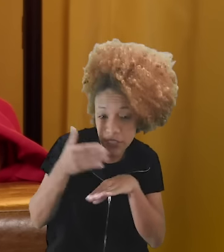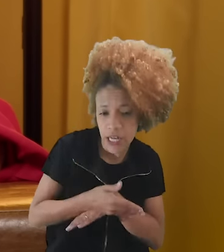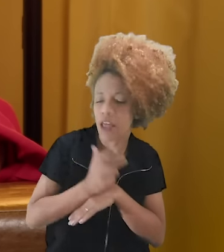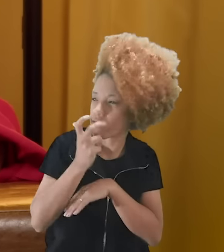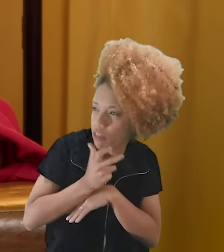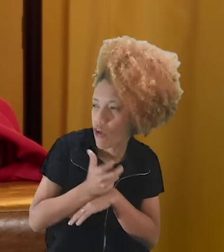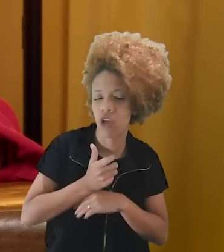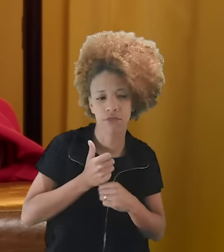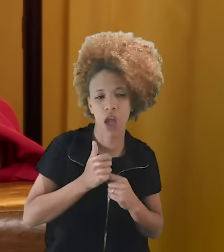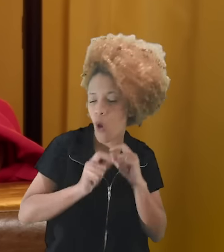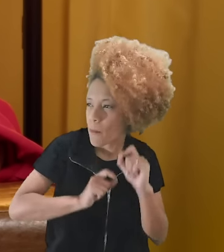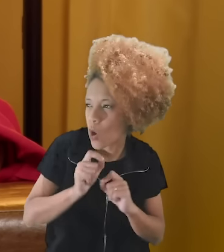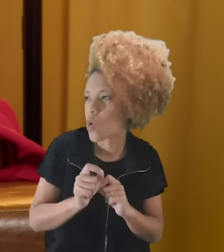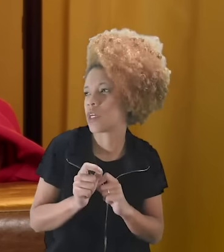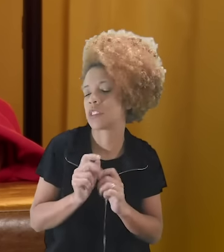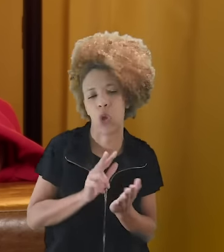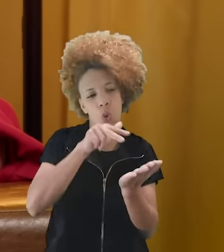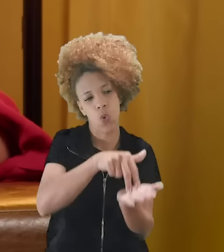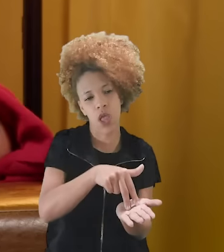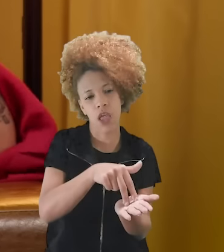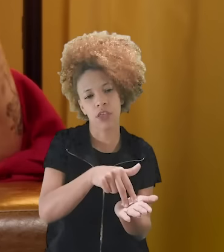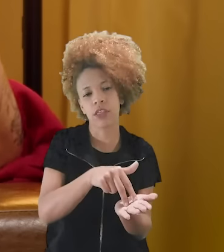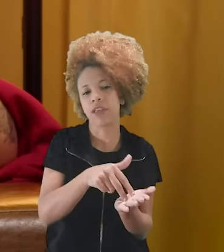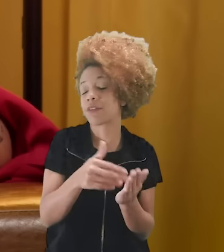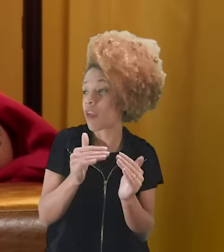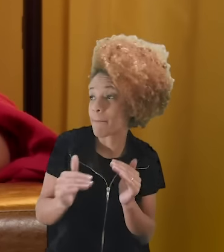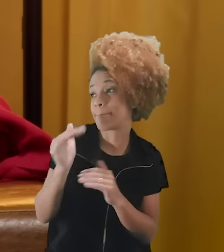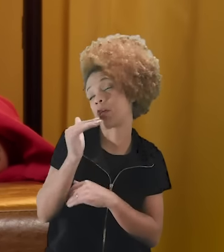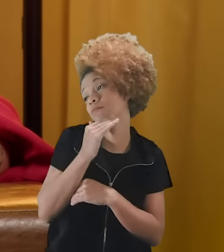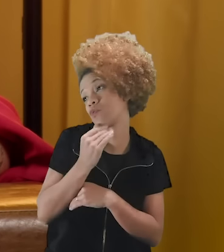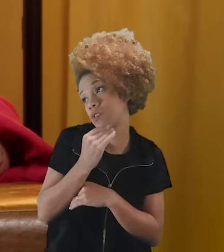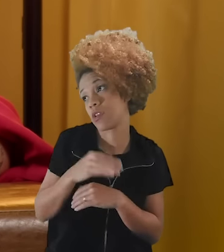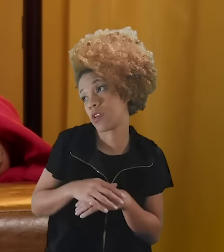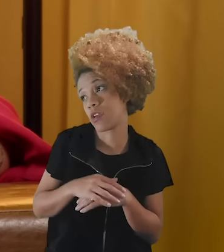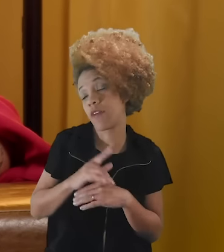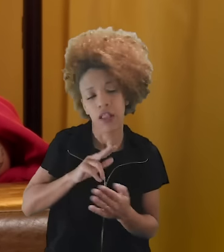ali dando voz a uma coisa a umum lugar que você denomina que é mais masculino e você entra para